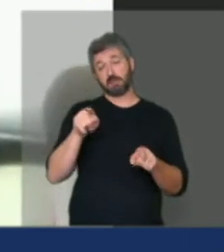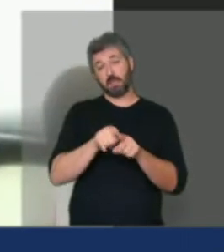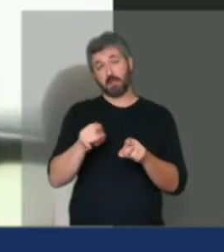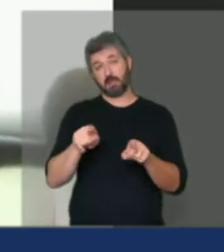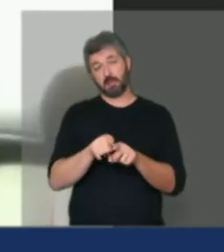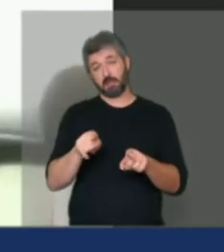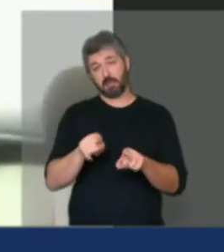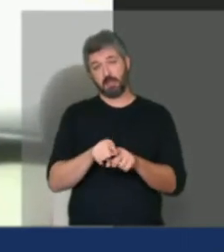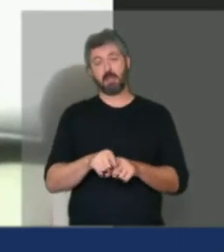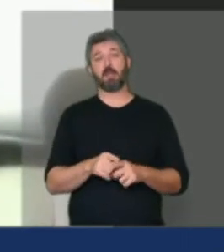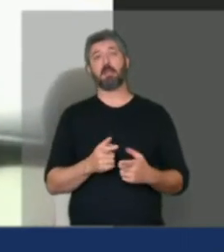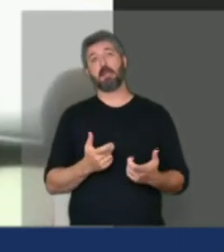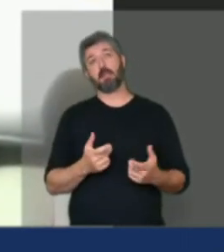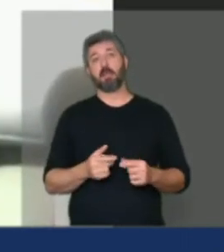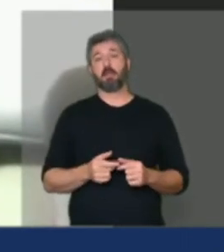TAMBÉM O QUANTO TEMOS HOJE UM GOVERNO QUE EM NADA APÓIA O